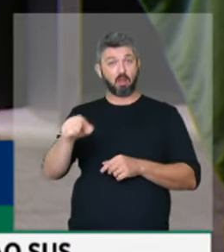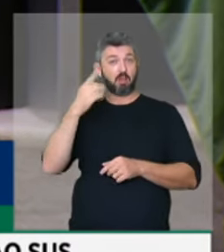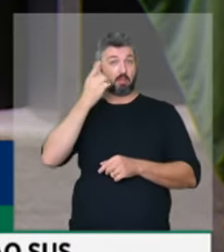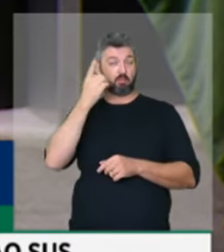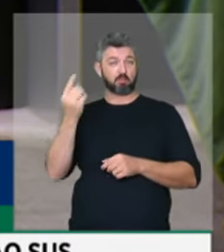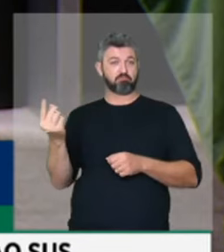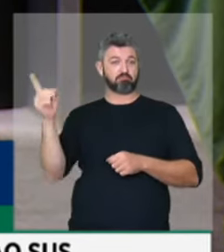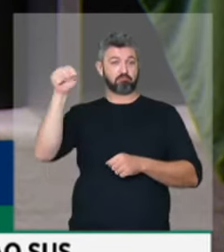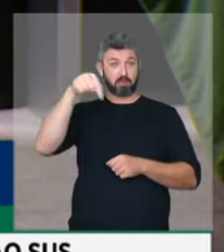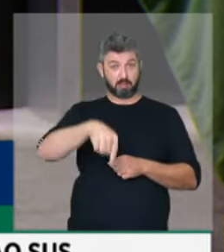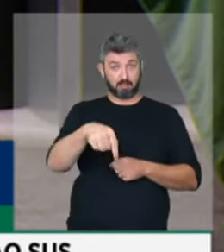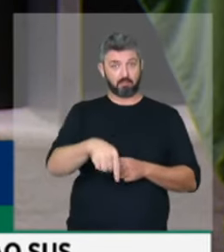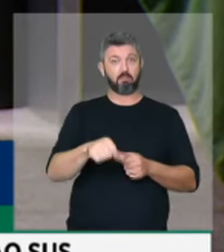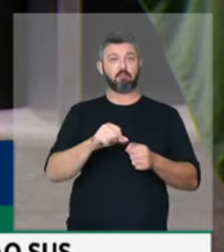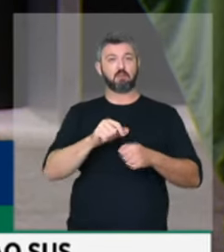VÁRIOS MANDATOS NESTA CASA E BRILHOU COMO DEPUTADO NESSA